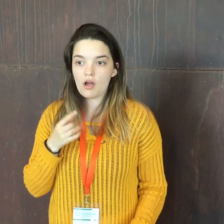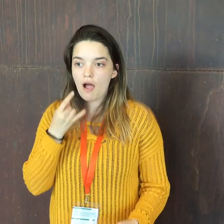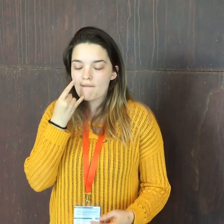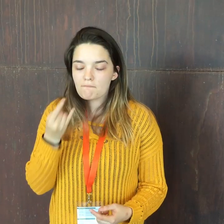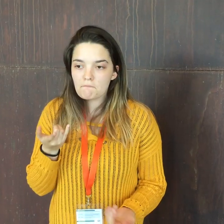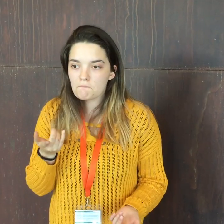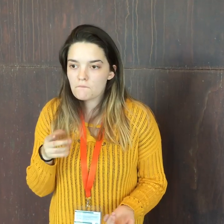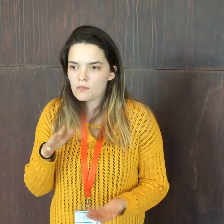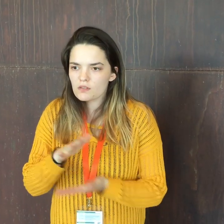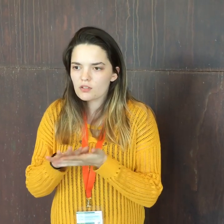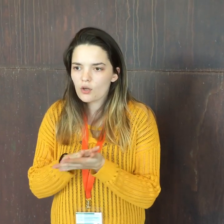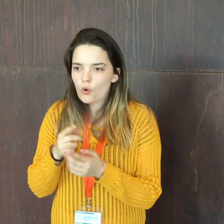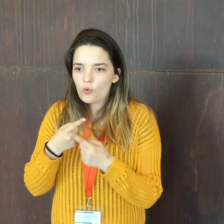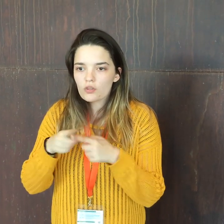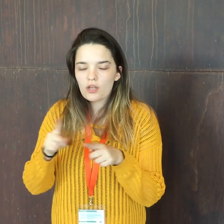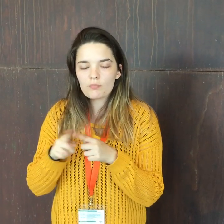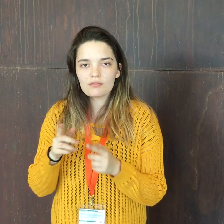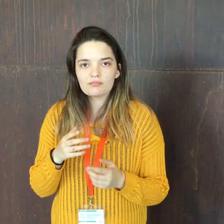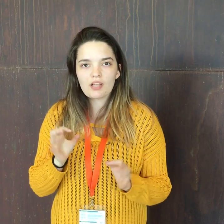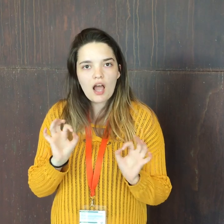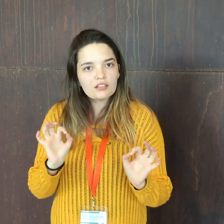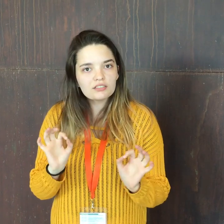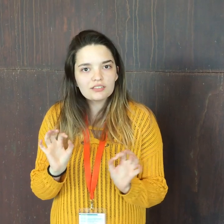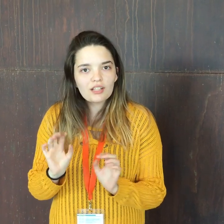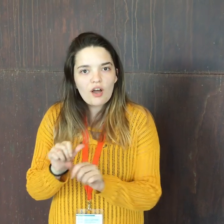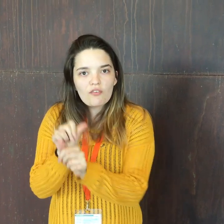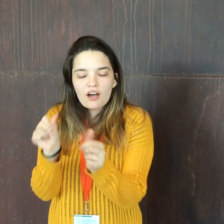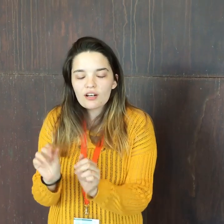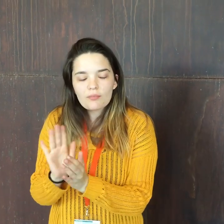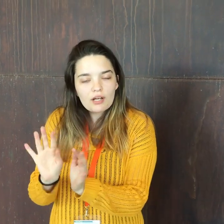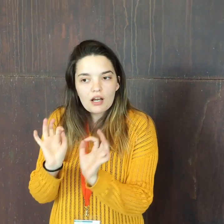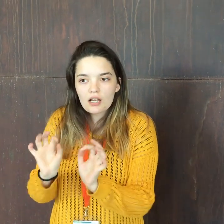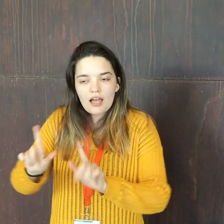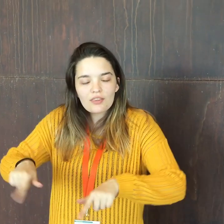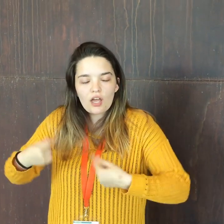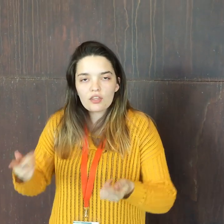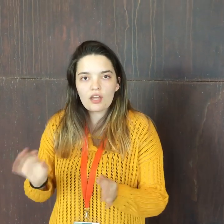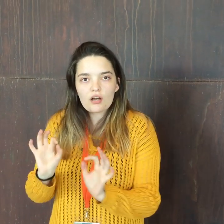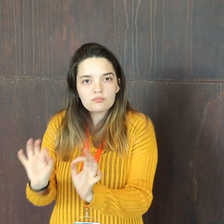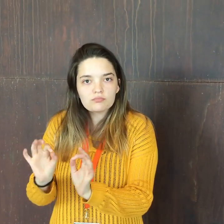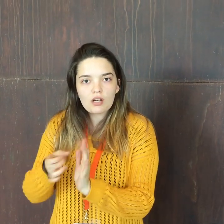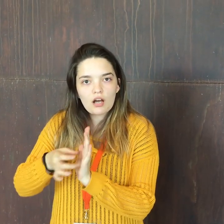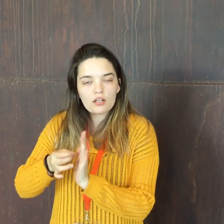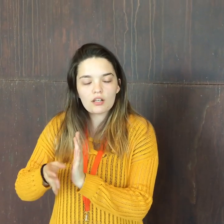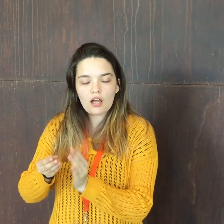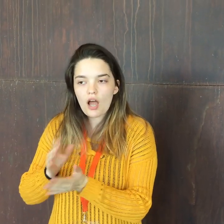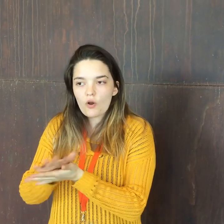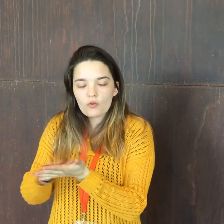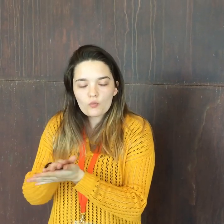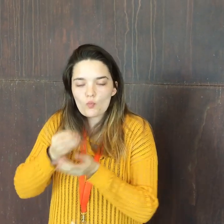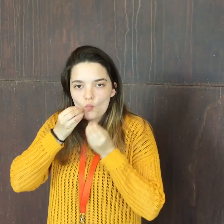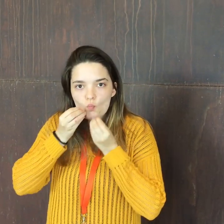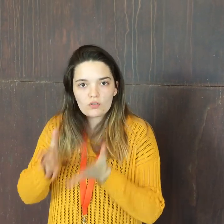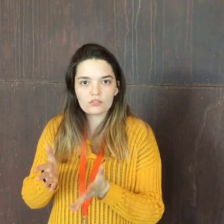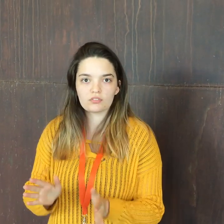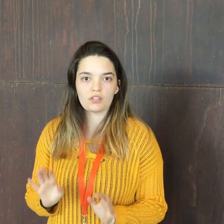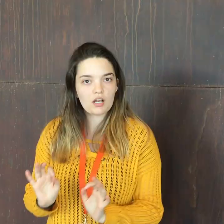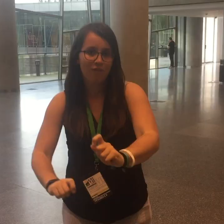La LS es algo que atrae, es única y diferente, proporciona calidad a la lengua.